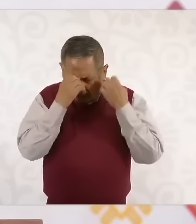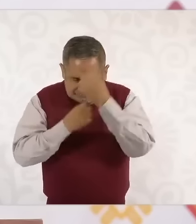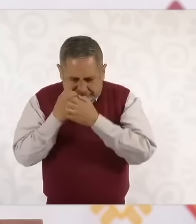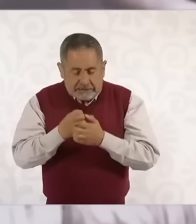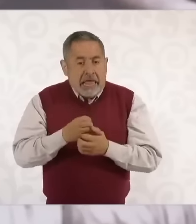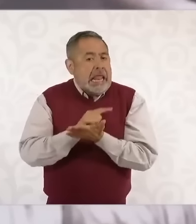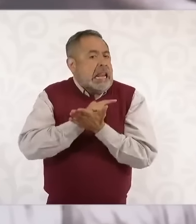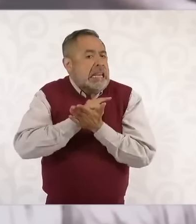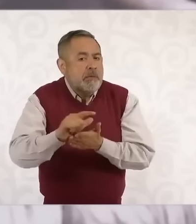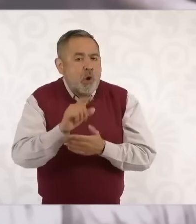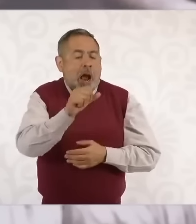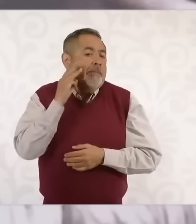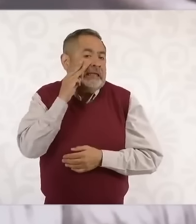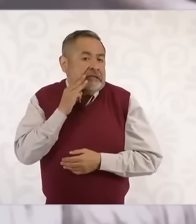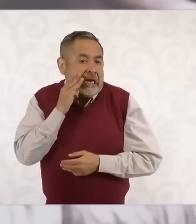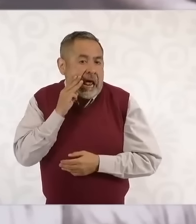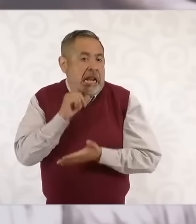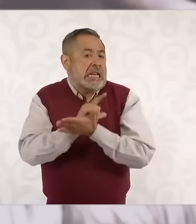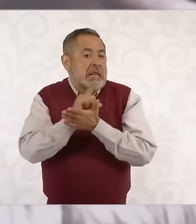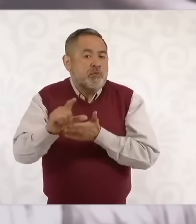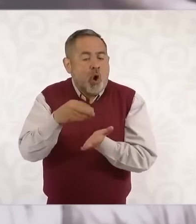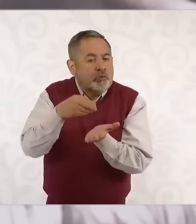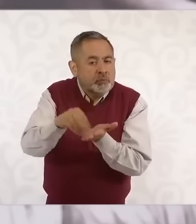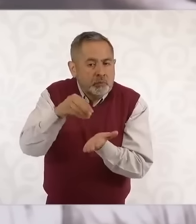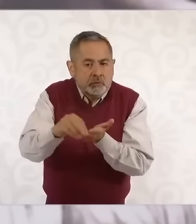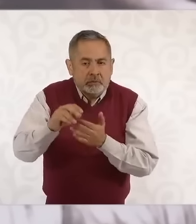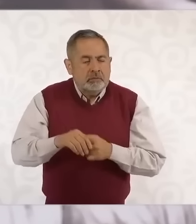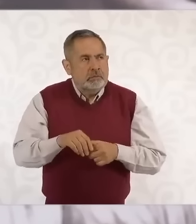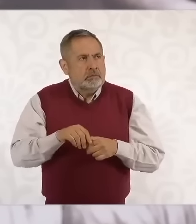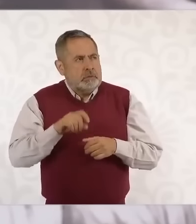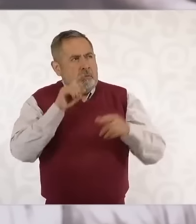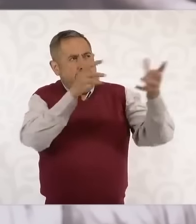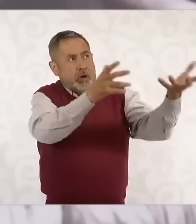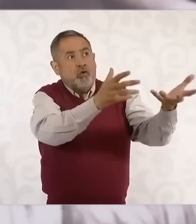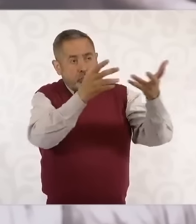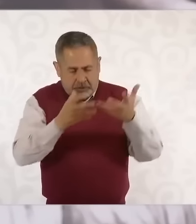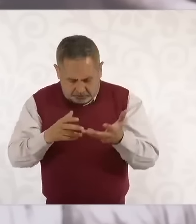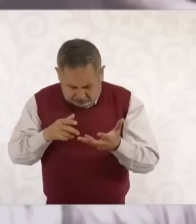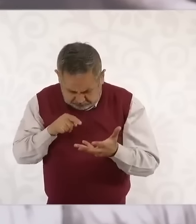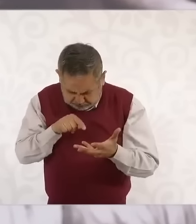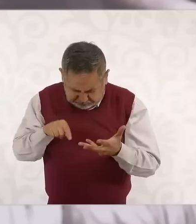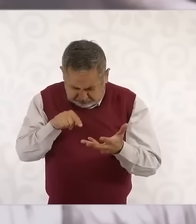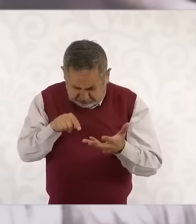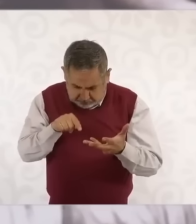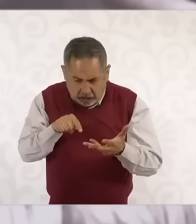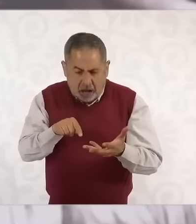hay otro respecto a cerdo. Si si te demuestro que hay un dumping, si te puedo imponer una cuota